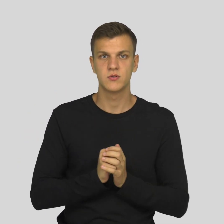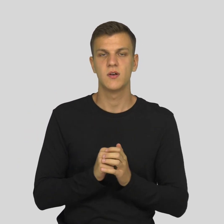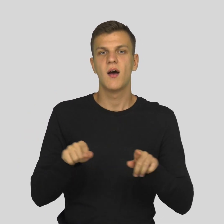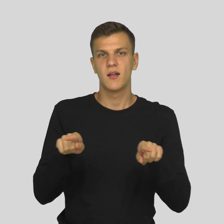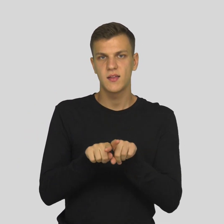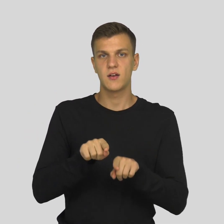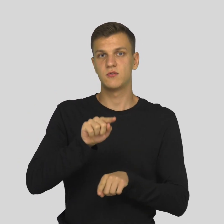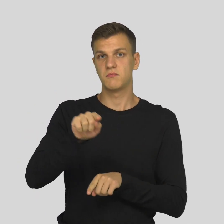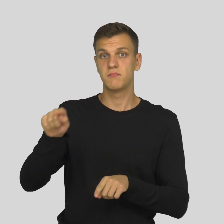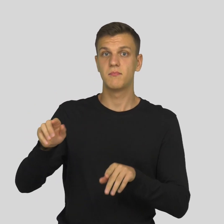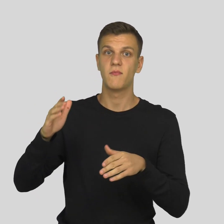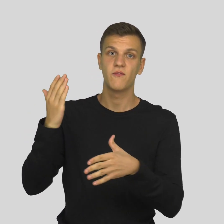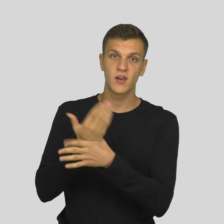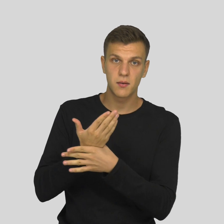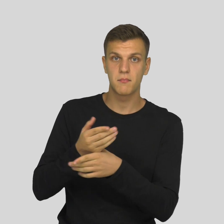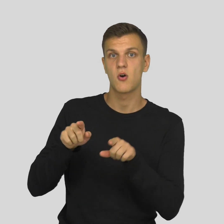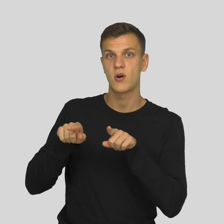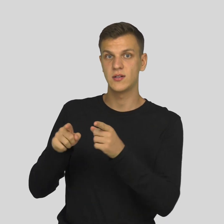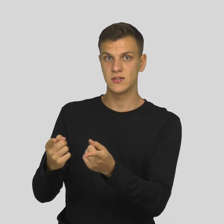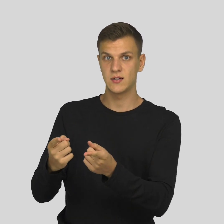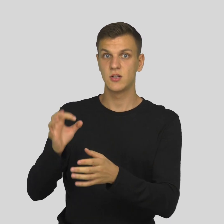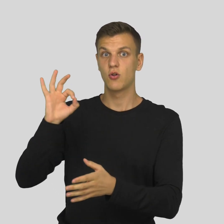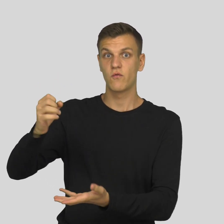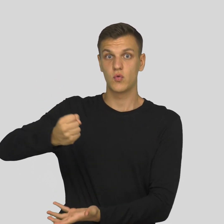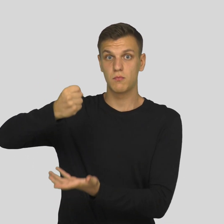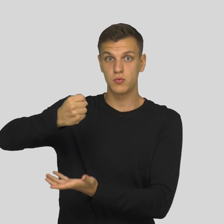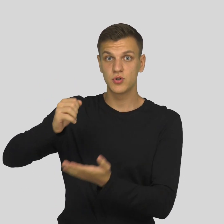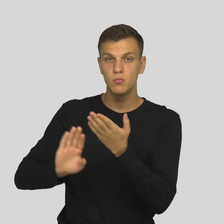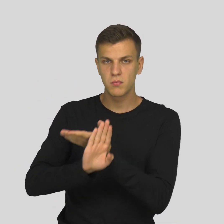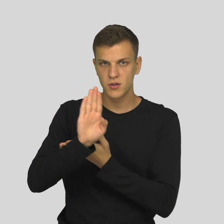są wszystkie podmioty publiczne, urzędy administracji publicznej,